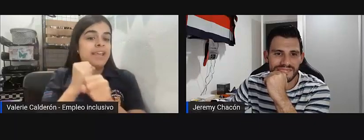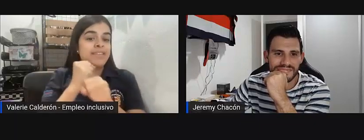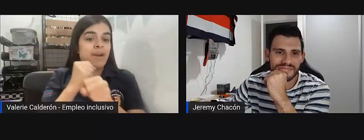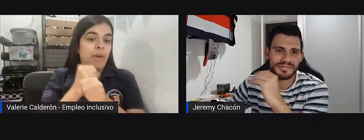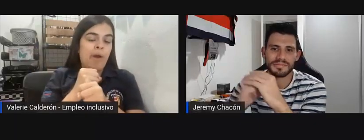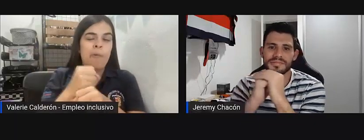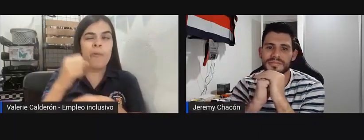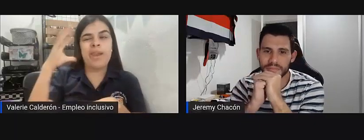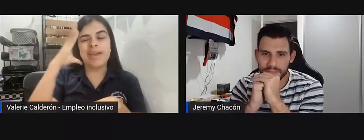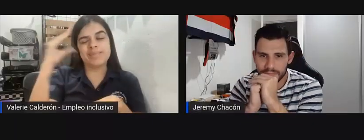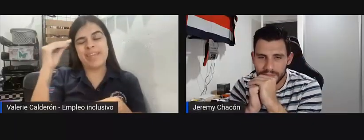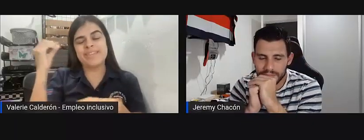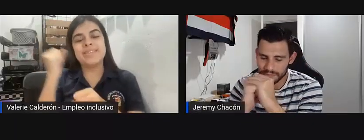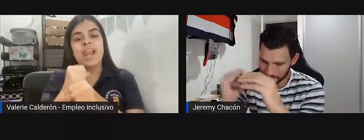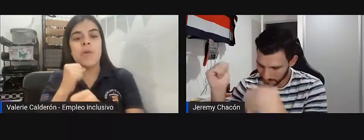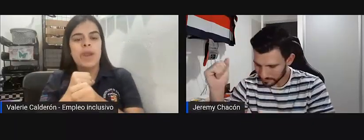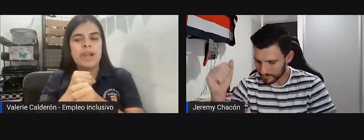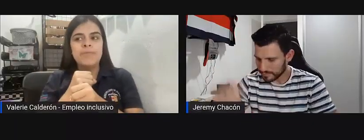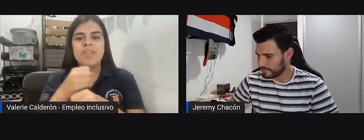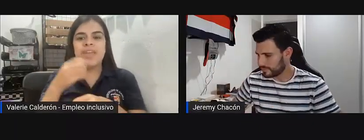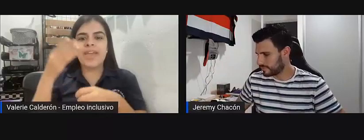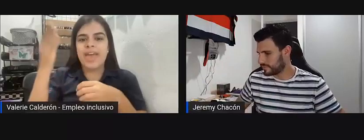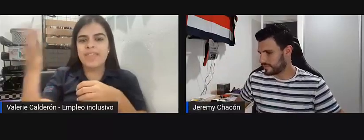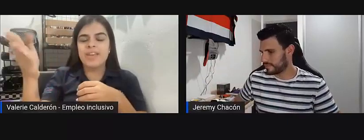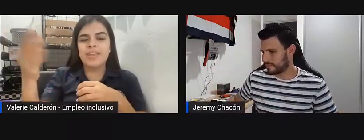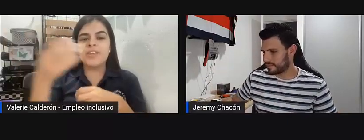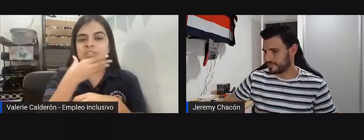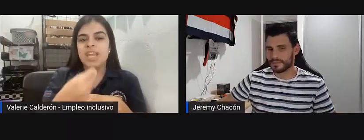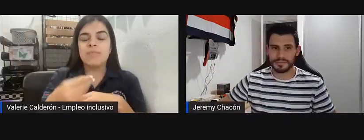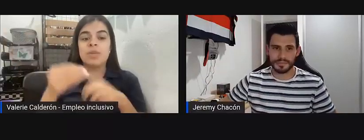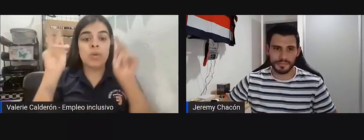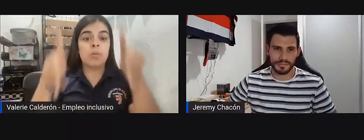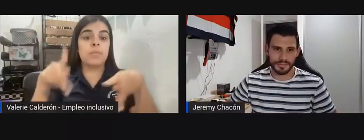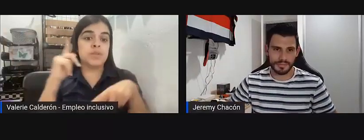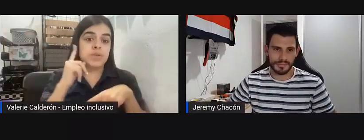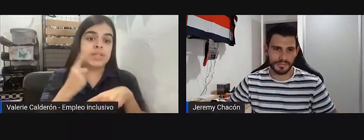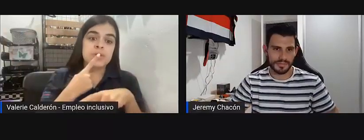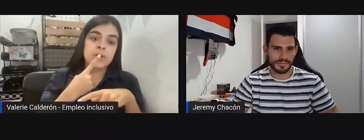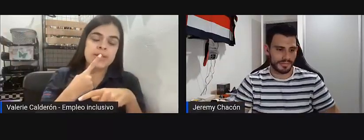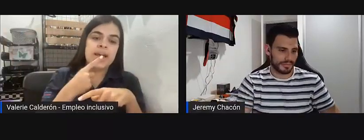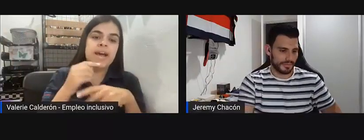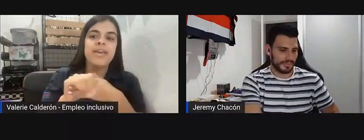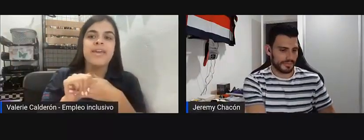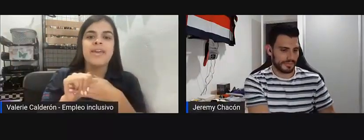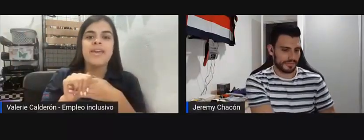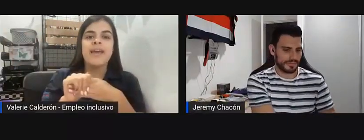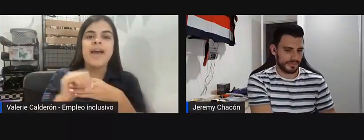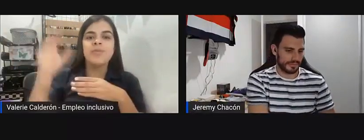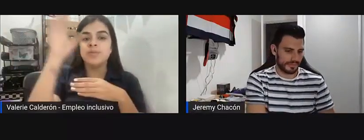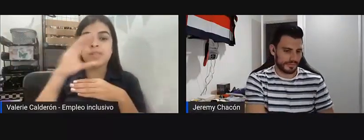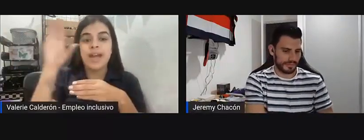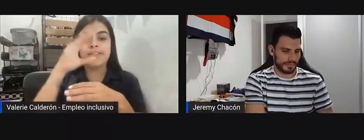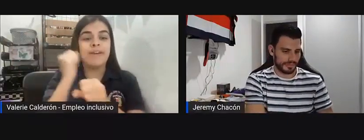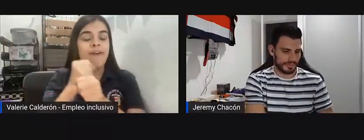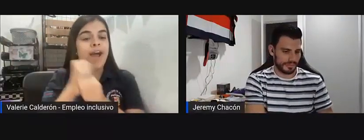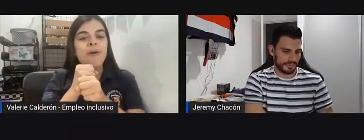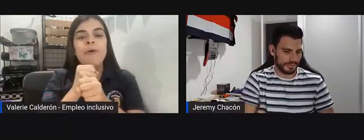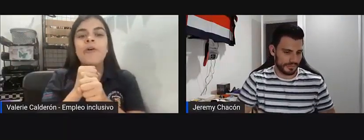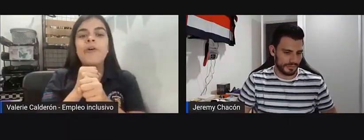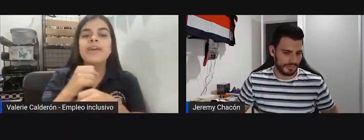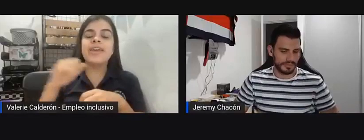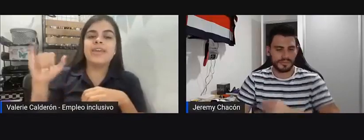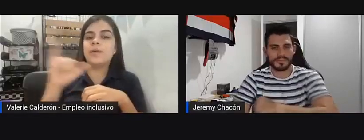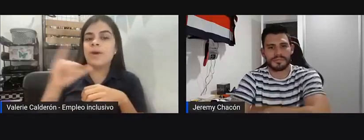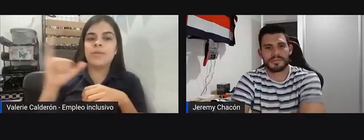de trabajo o la experiencia laboral que ha tenido Jeremy como persona sorda al buscar trabajo igual